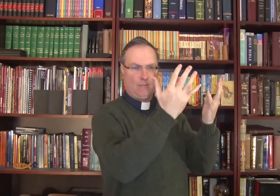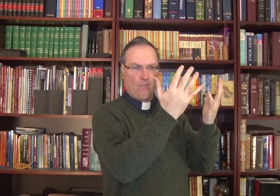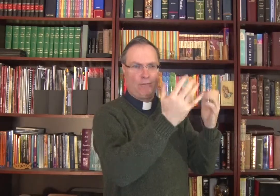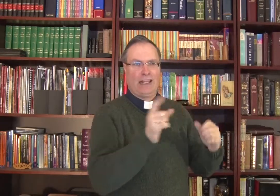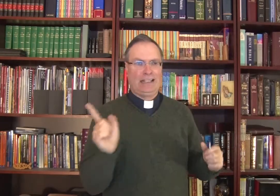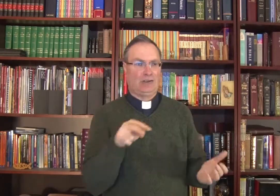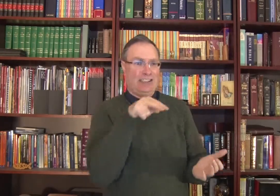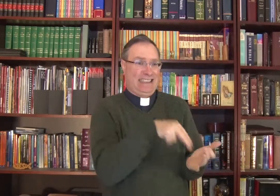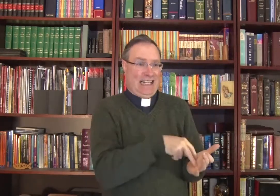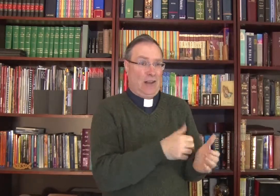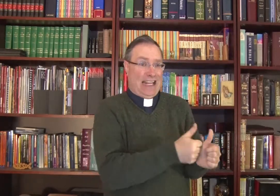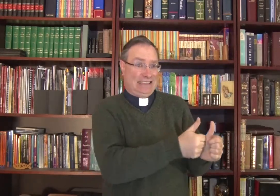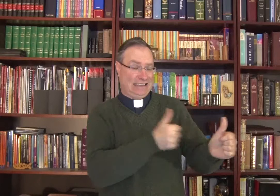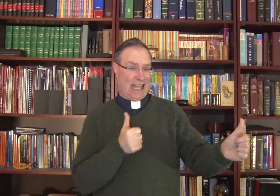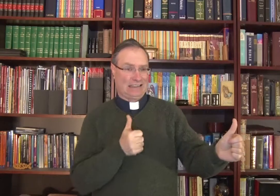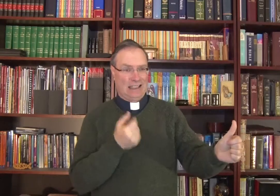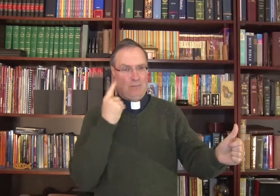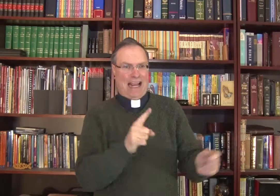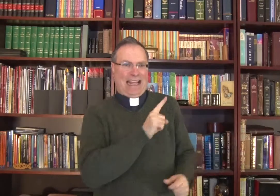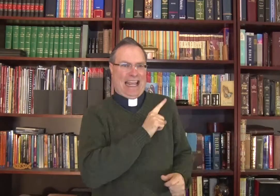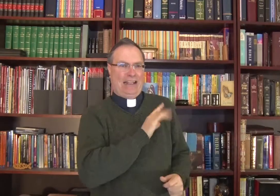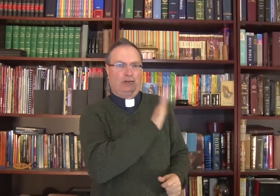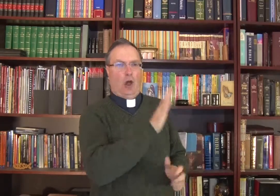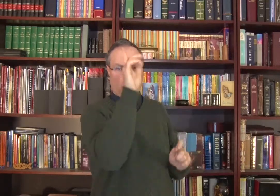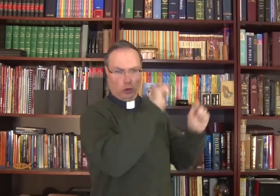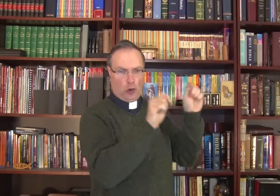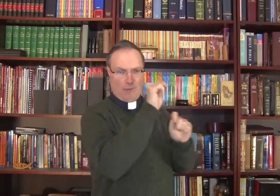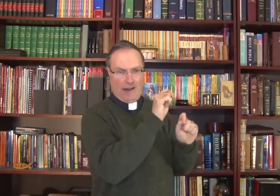Ils se tiendront à distance, par crainte de son tourment,